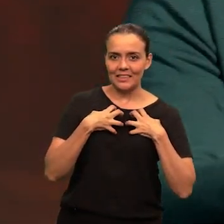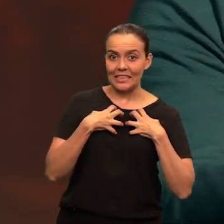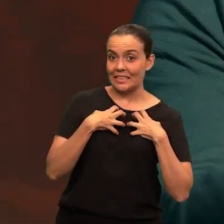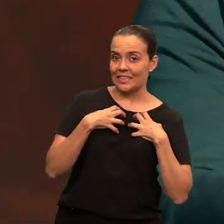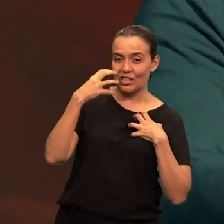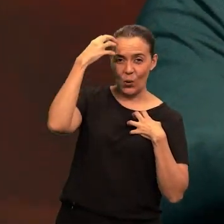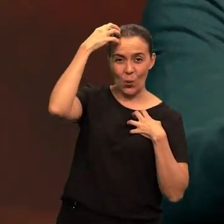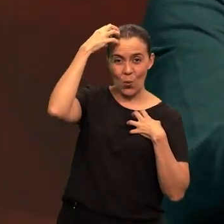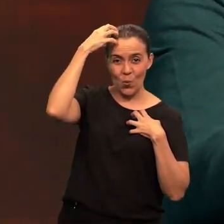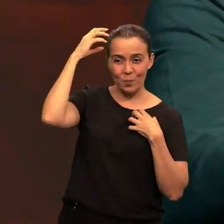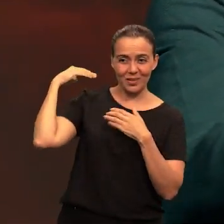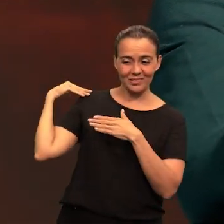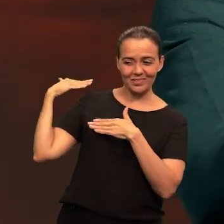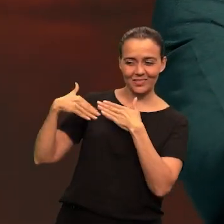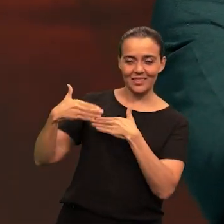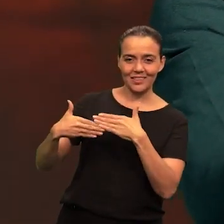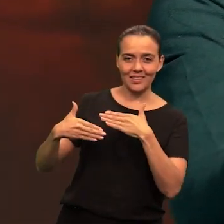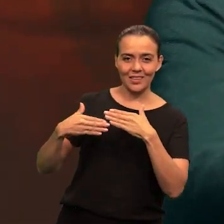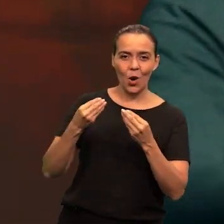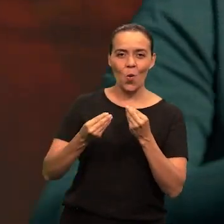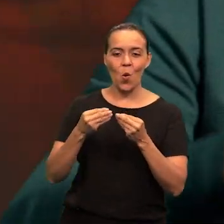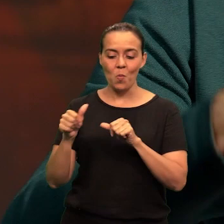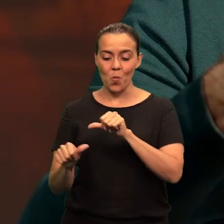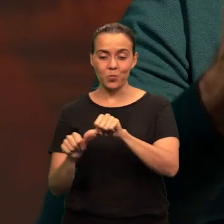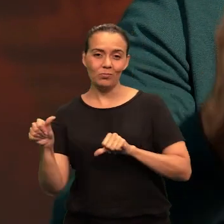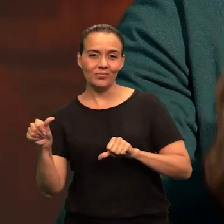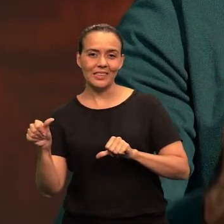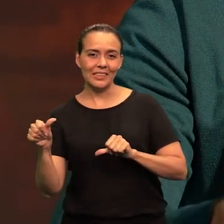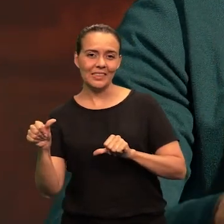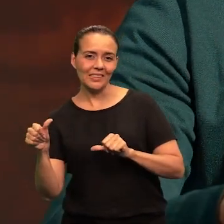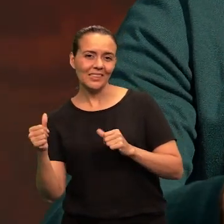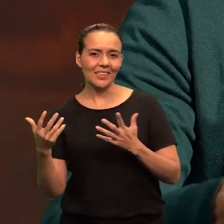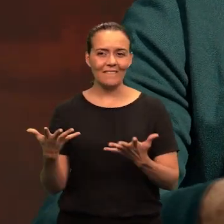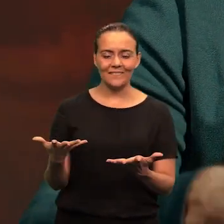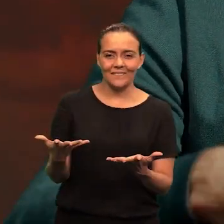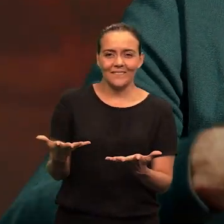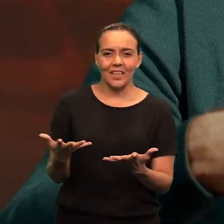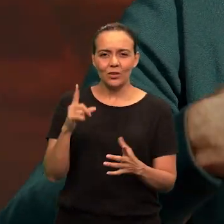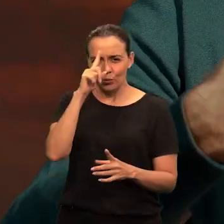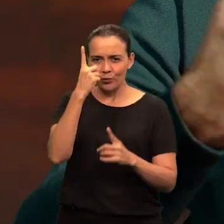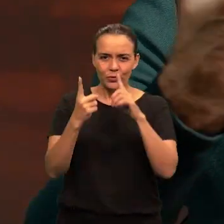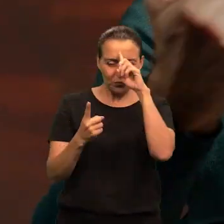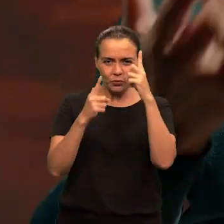produção de culpas ao longo da história, ao longo da civilização, da formação da civilização